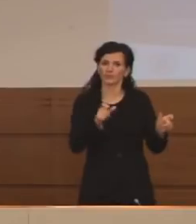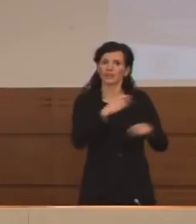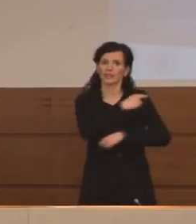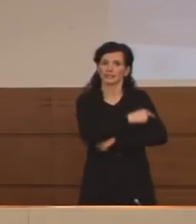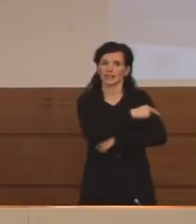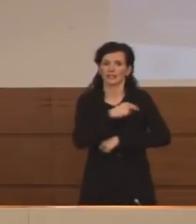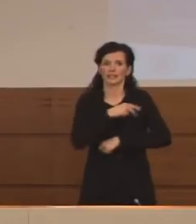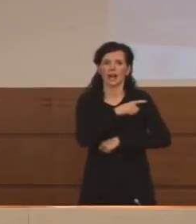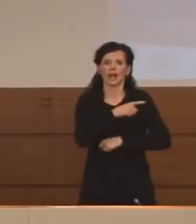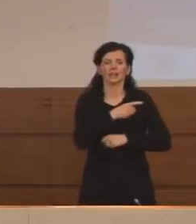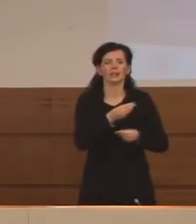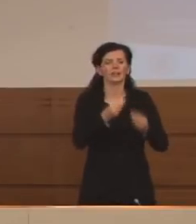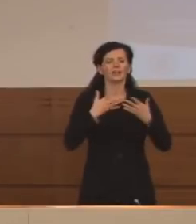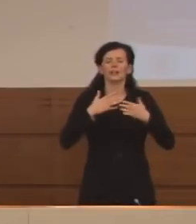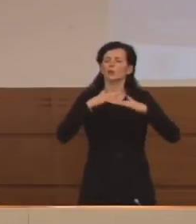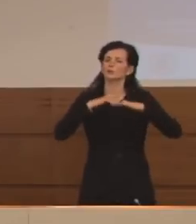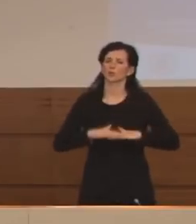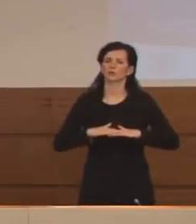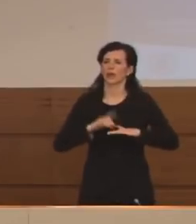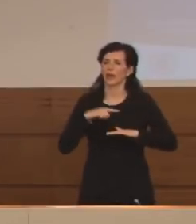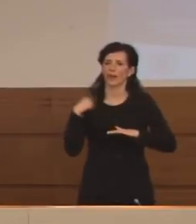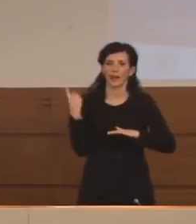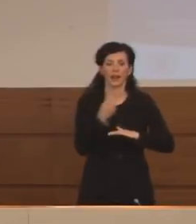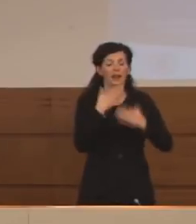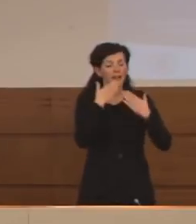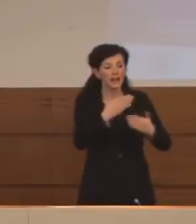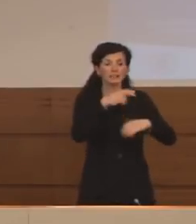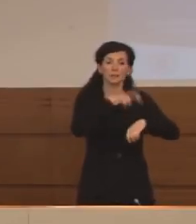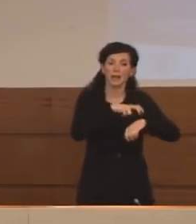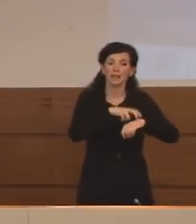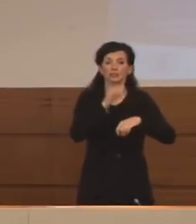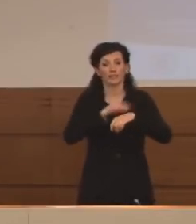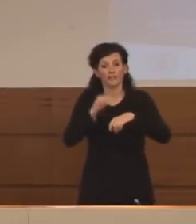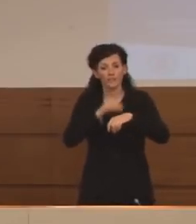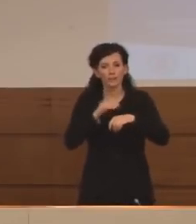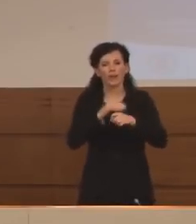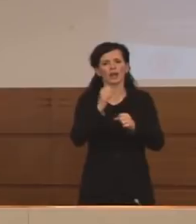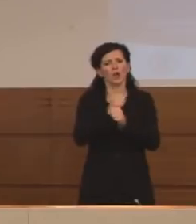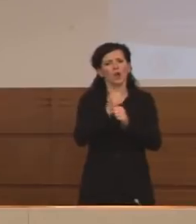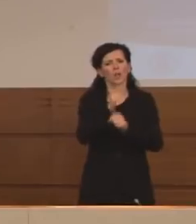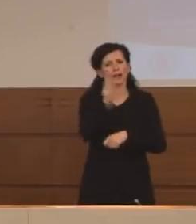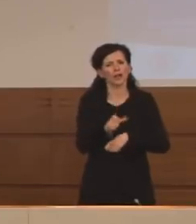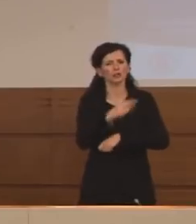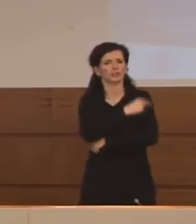E quindi voglio ringraziare i medici, gli infermieri, gli operatori sanitari.